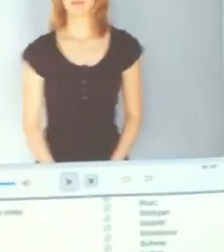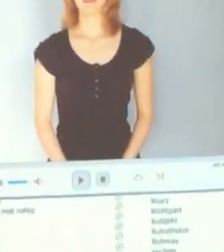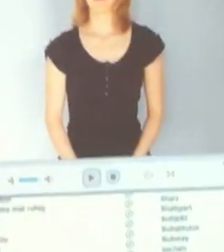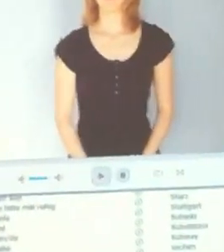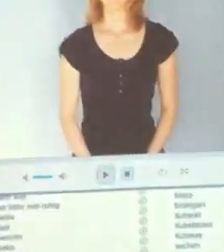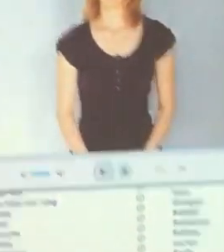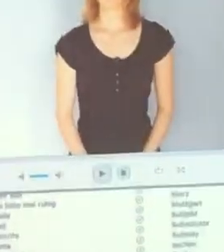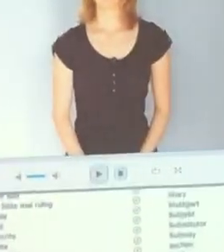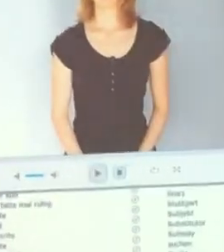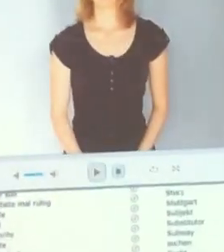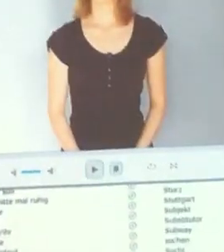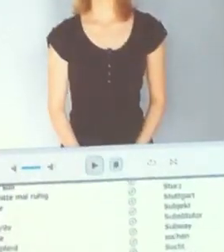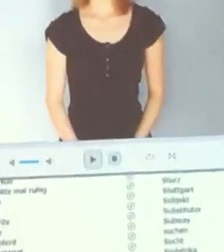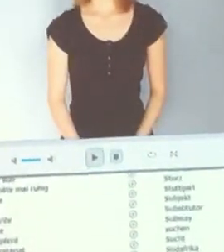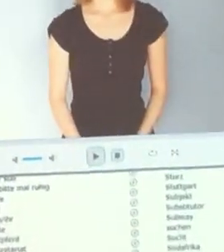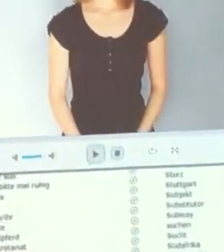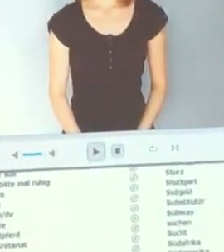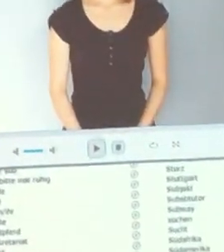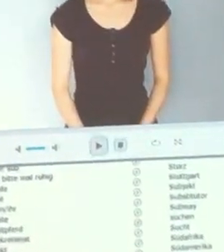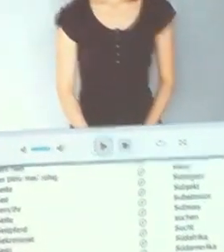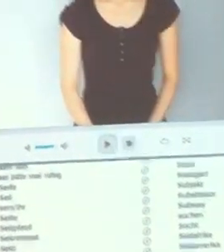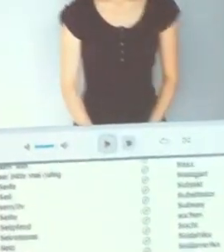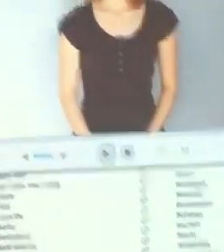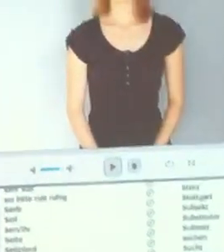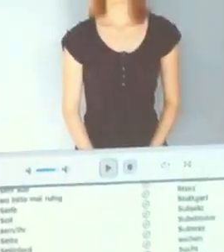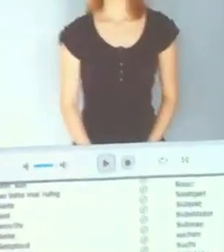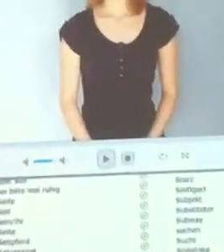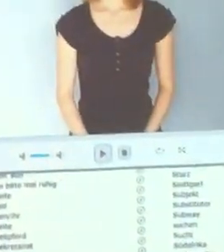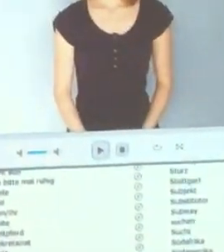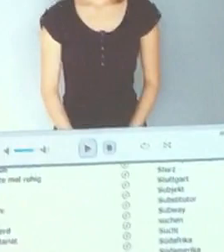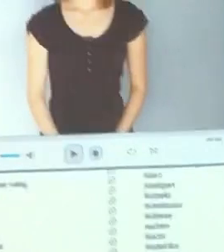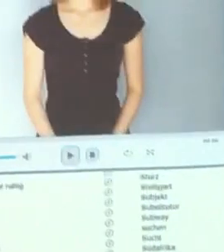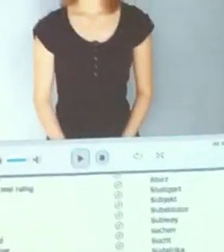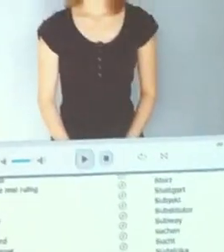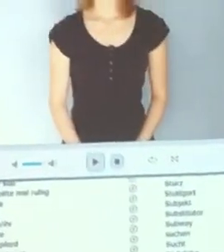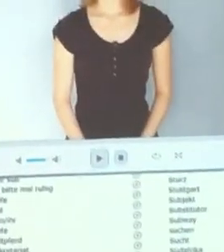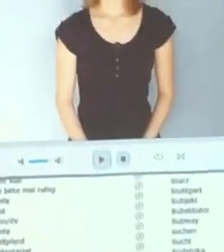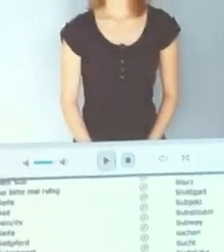sehen Sie also, dass das Zeichen genau das gleiche ist, und dies sind Beispiele für so genannte 'minimale Paare' Dies ist ein sprachlicher Begriff für,